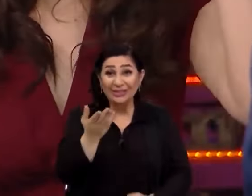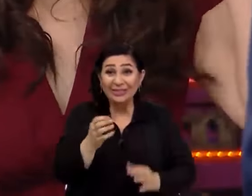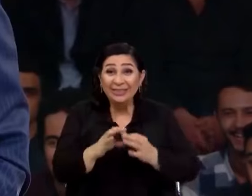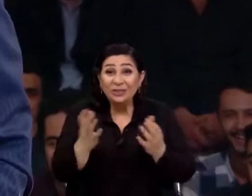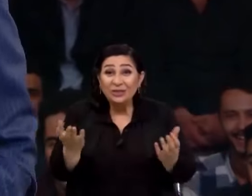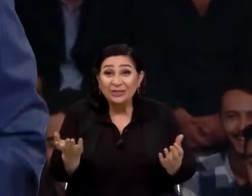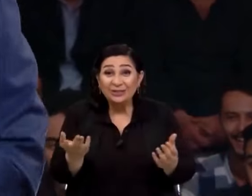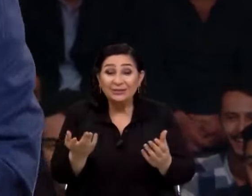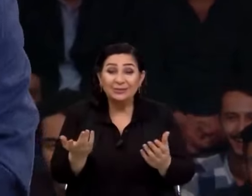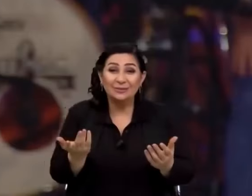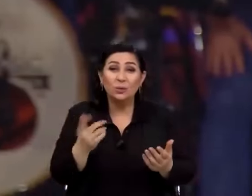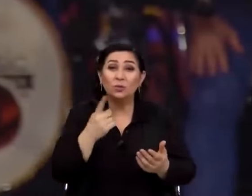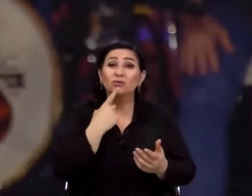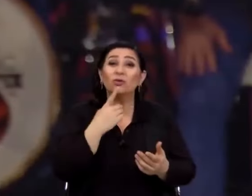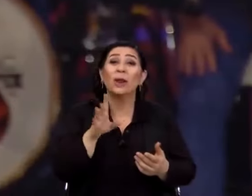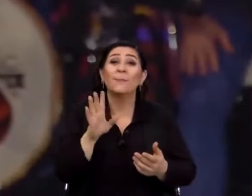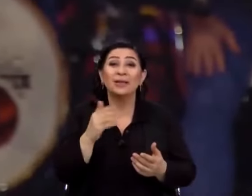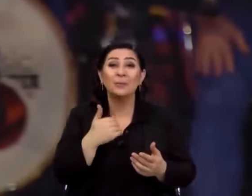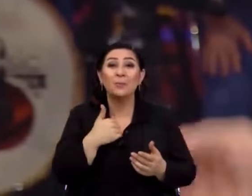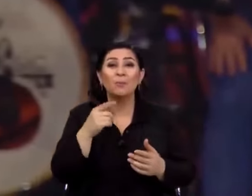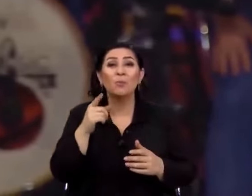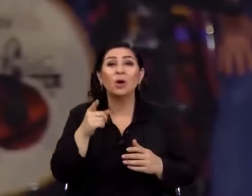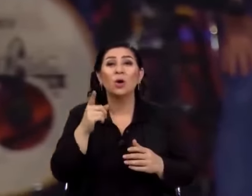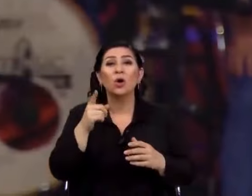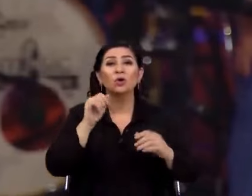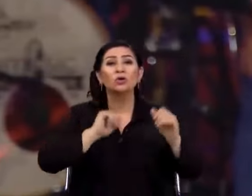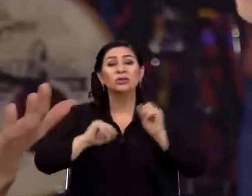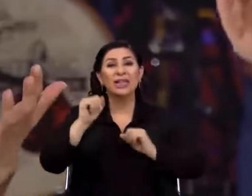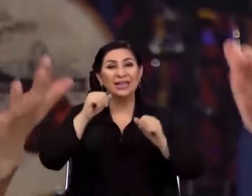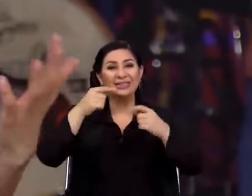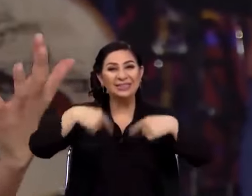işte onu hiç söylemedim ben onu konservatuar sına girerken çağı